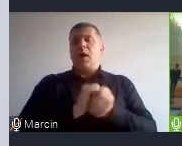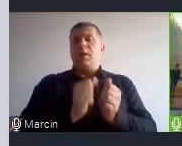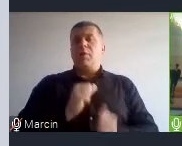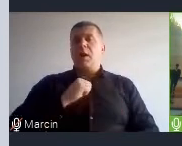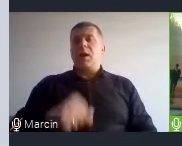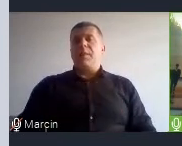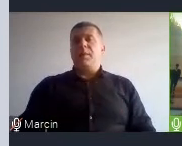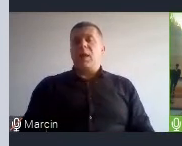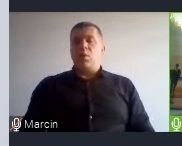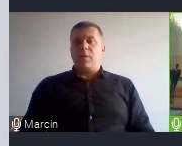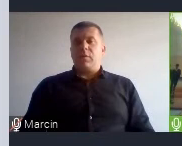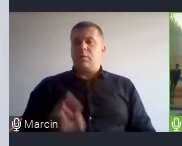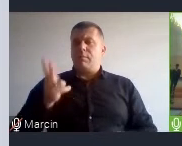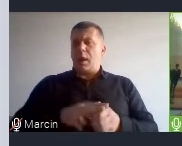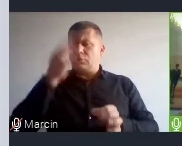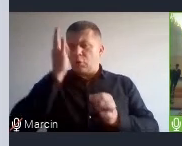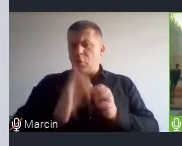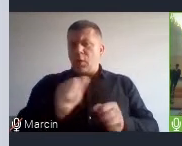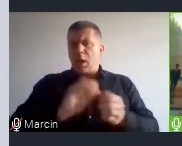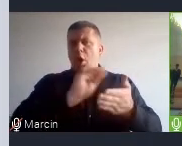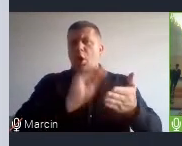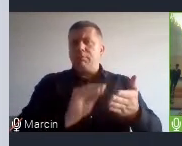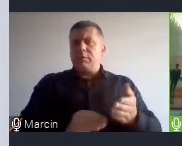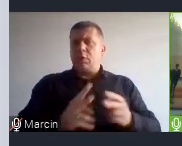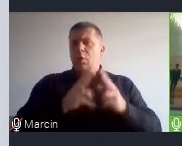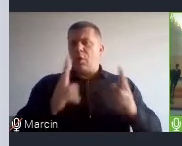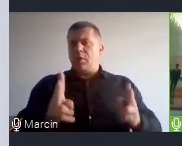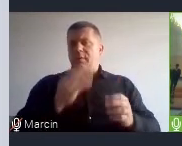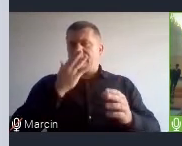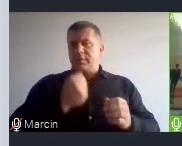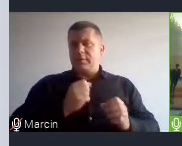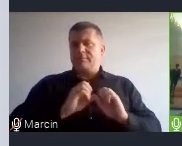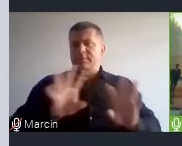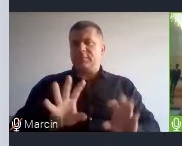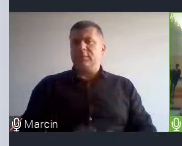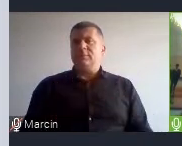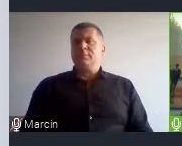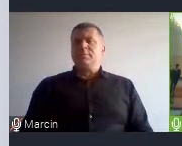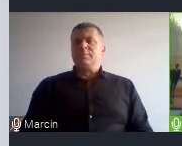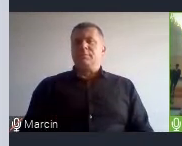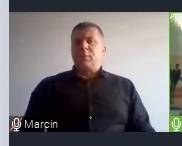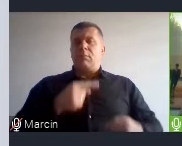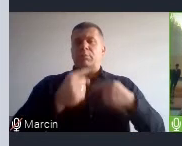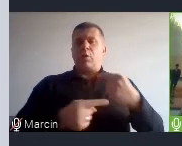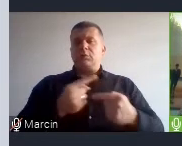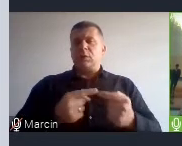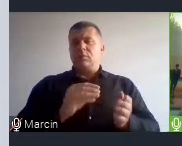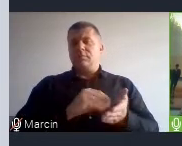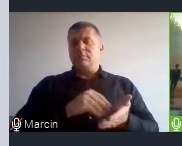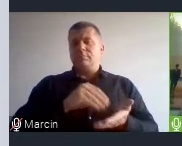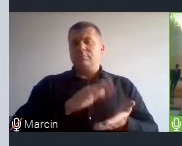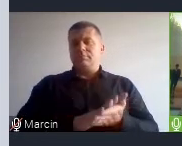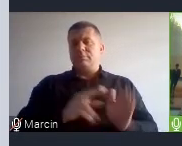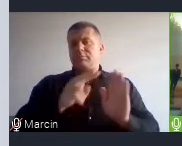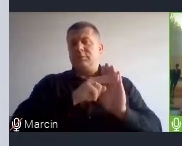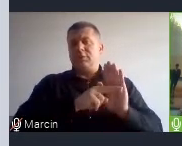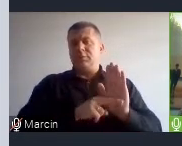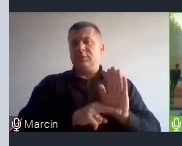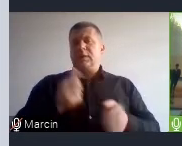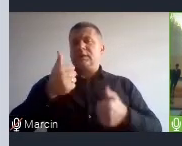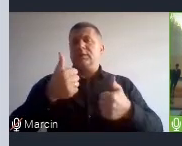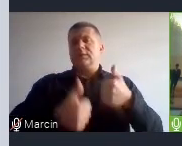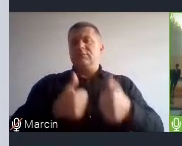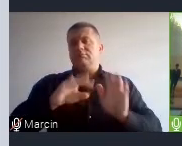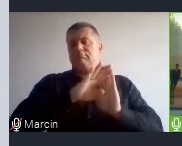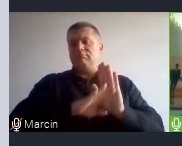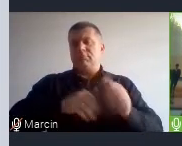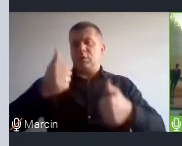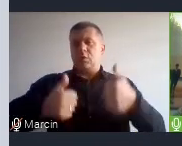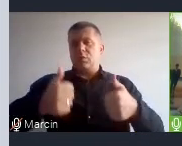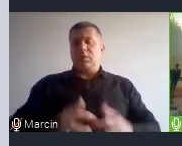który jest bardzo dokładnie opisany i określony w procedurze zasady konkurencyjności.